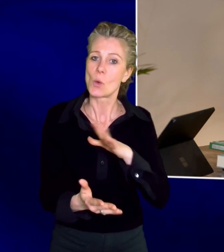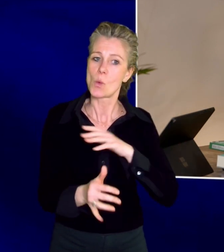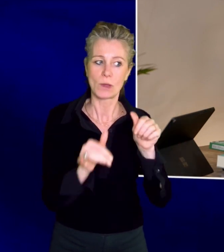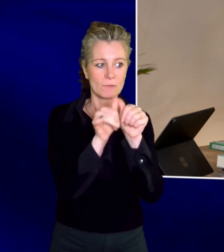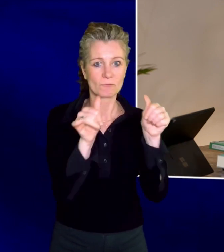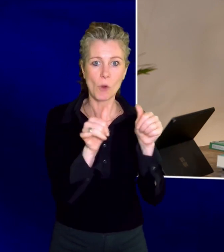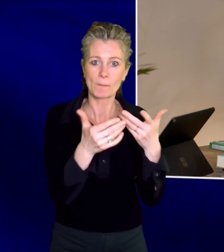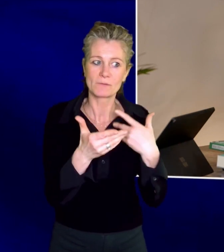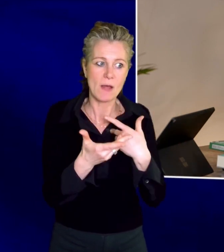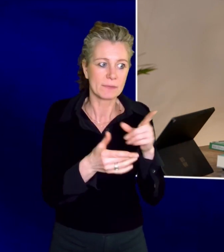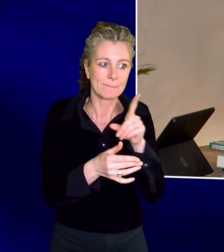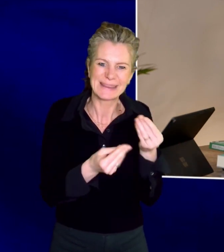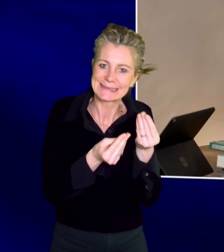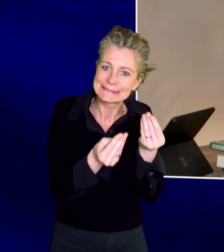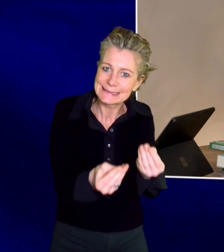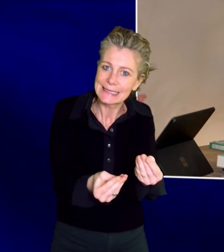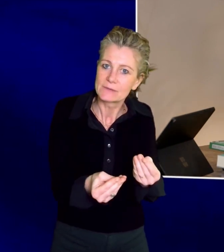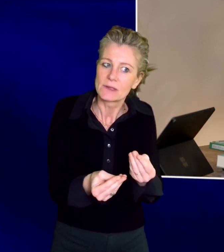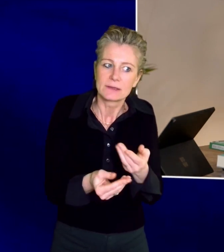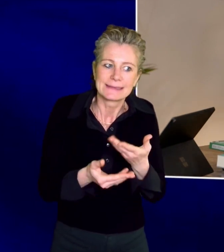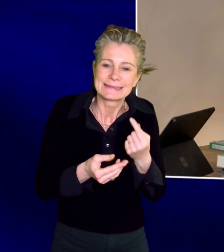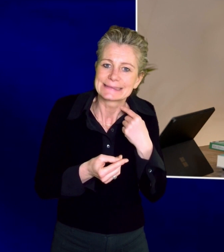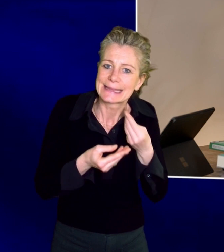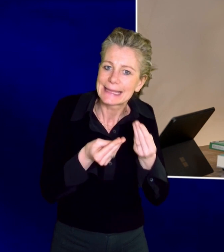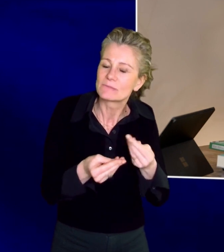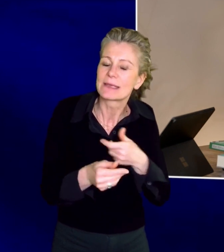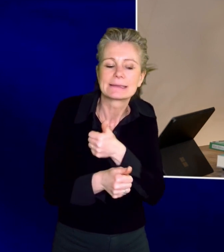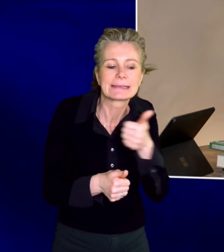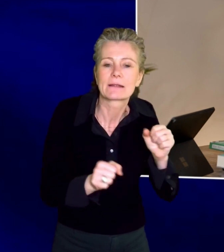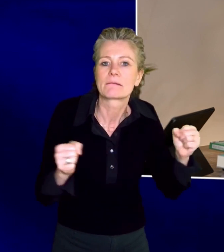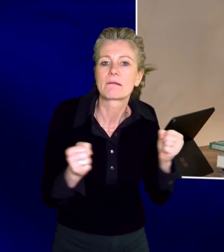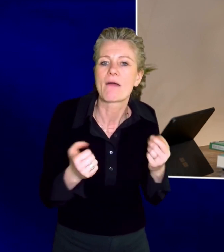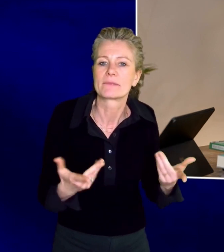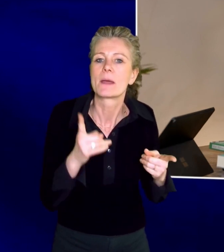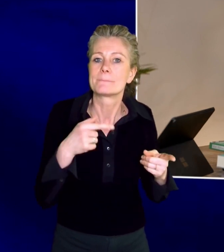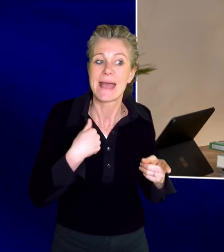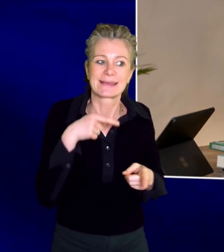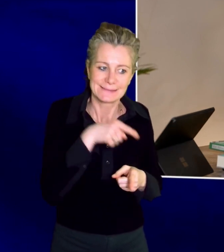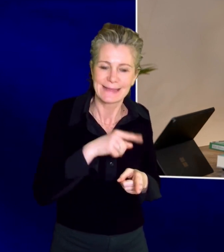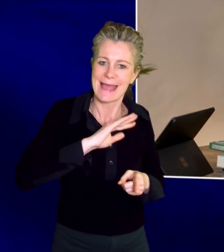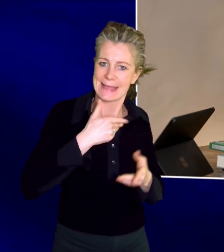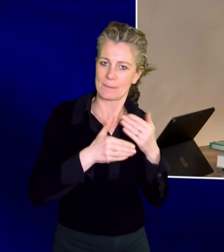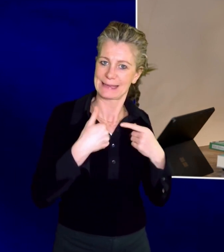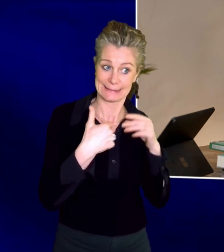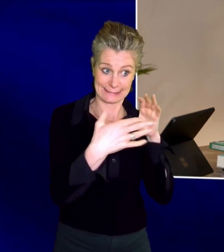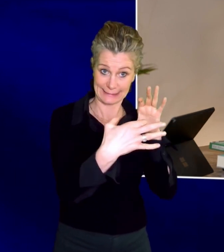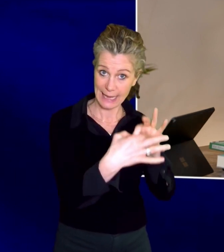Niet iedereen kan dat natuurlijk. Maar elke mens kan van op zijn leven, in zijn relaties met anderen en zijn gezin...